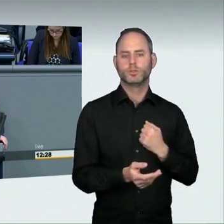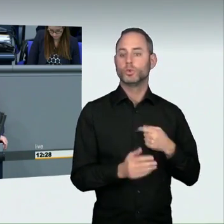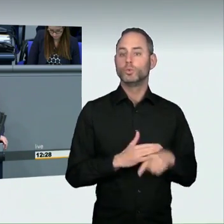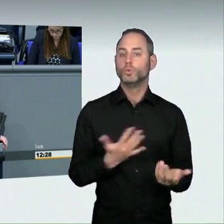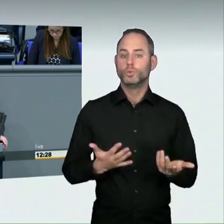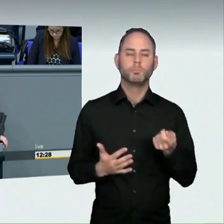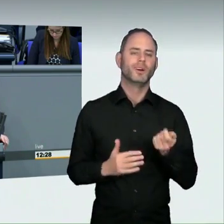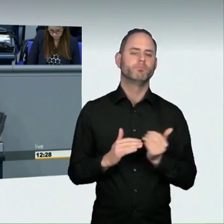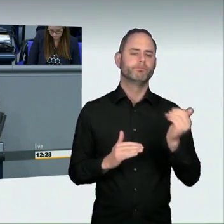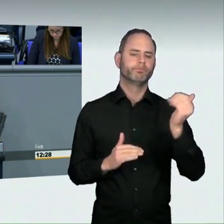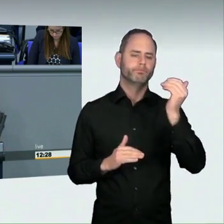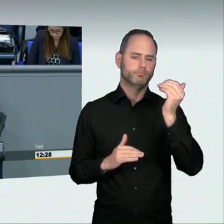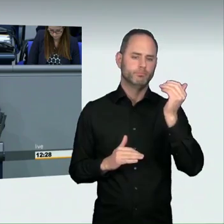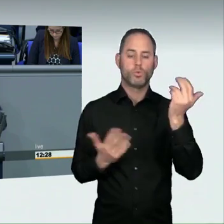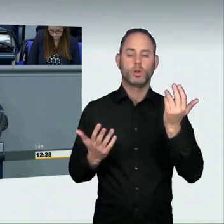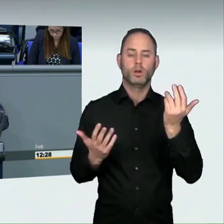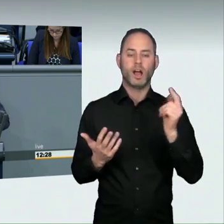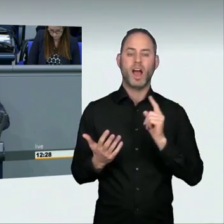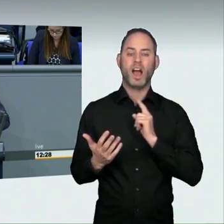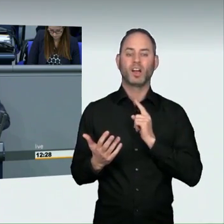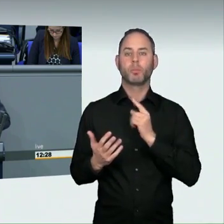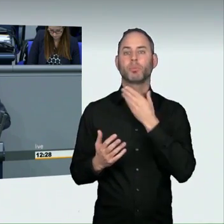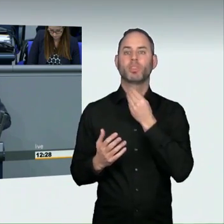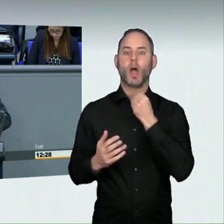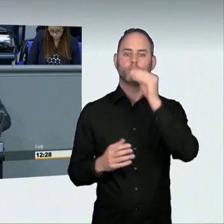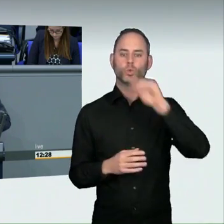(Applaus)